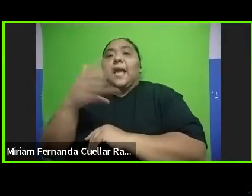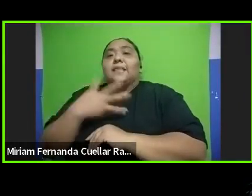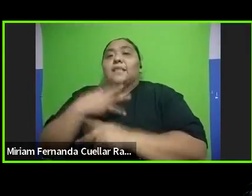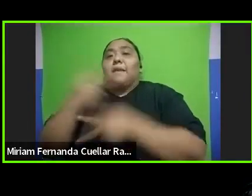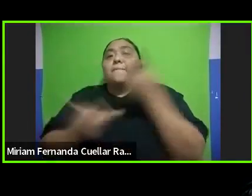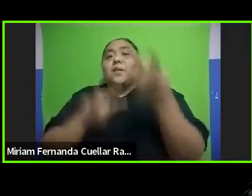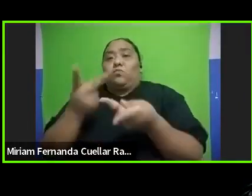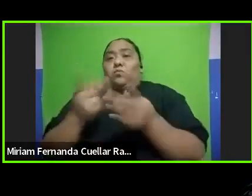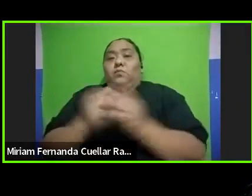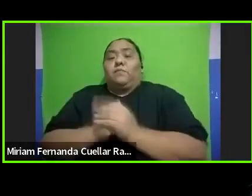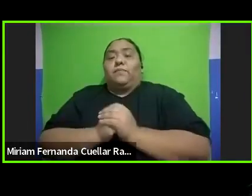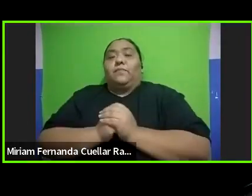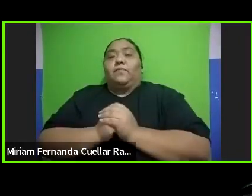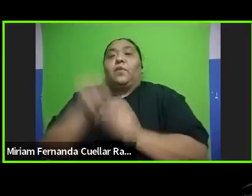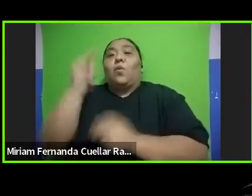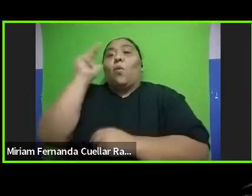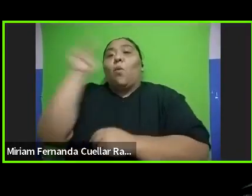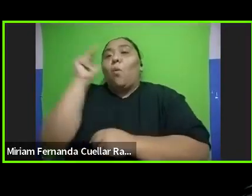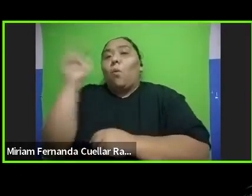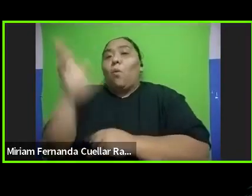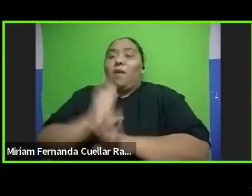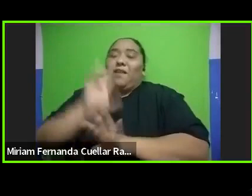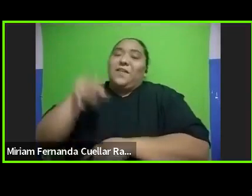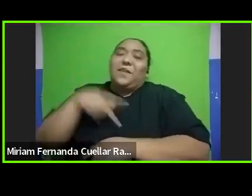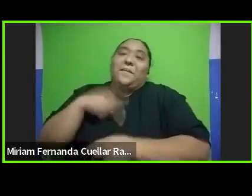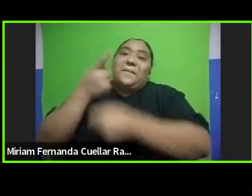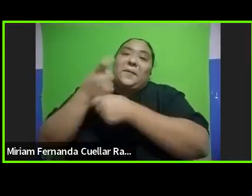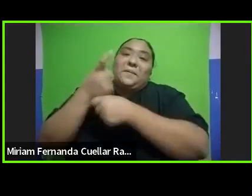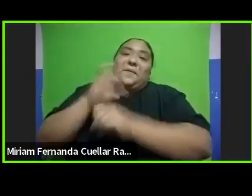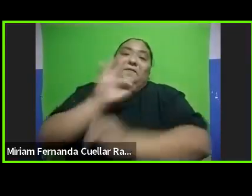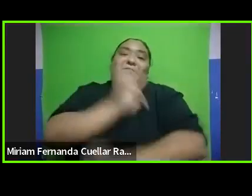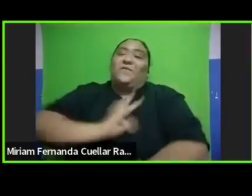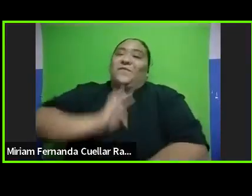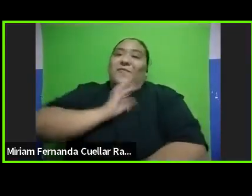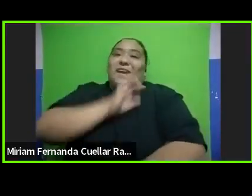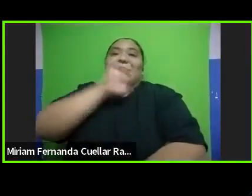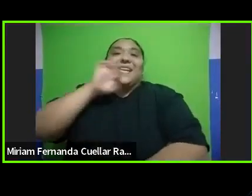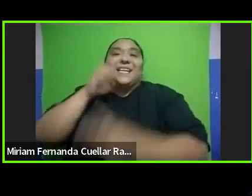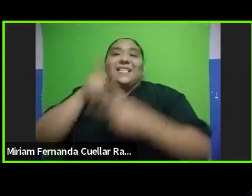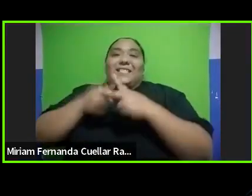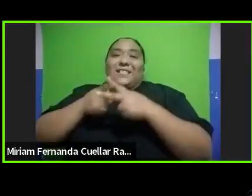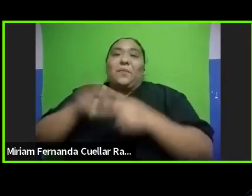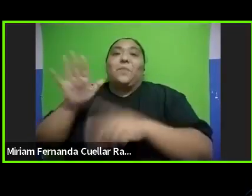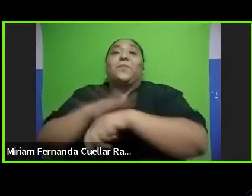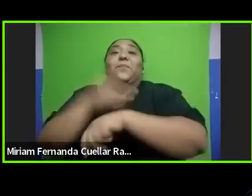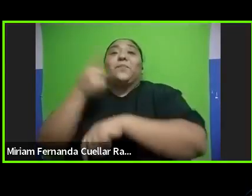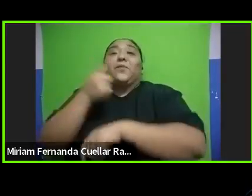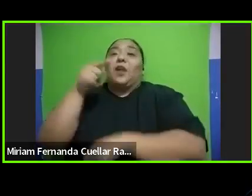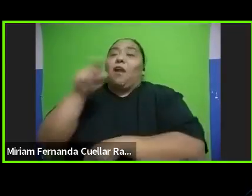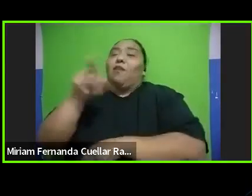O la Hola. Bueno, primero, Bueno, primero, felicitar al liz, porque el orque la verdad es por